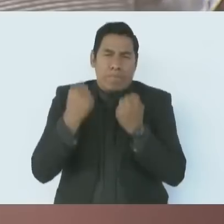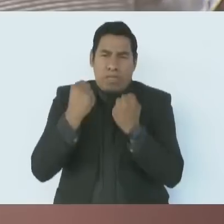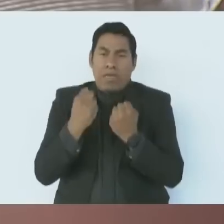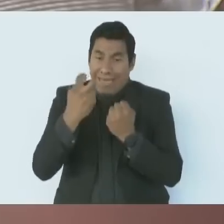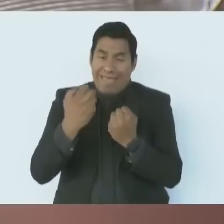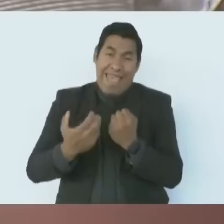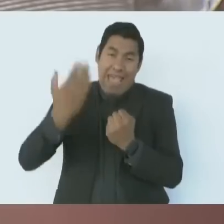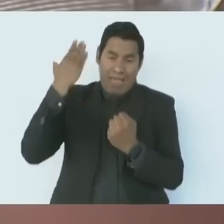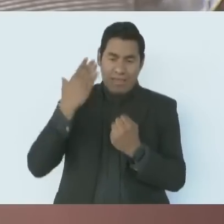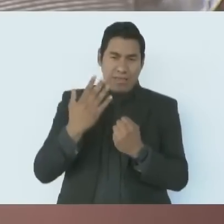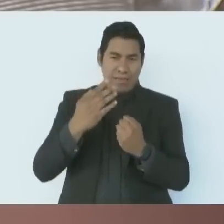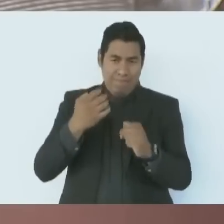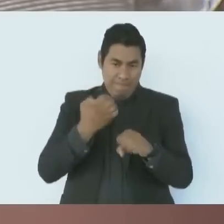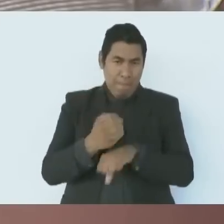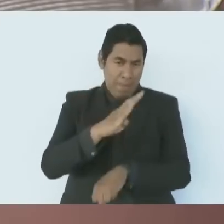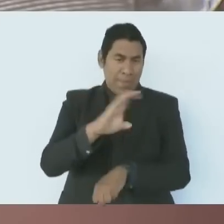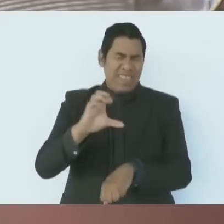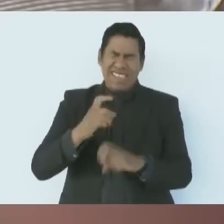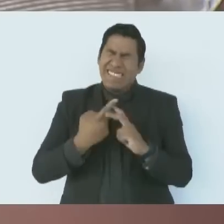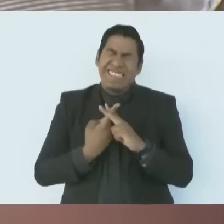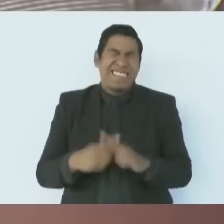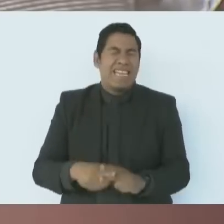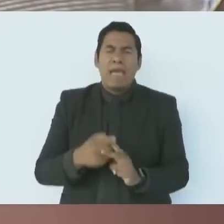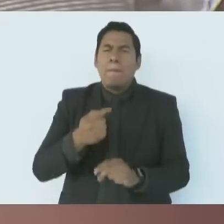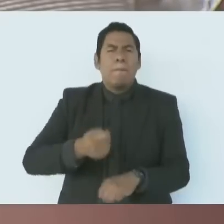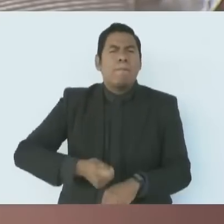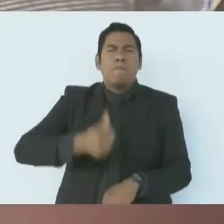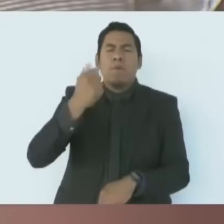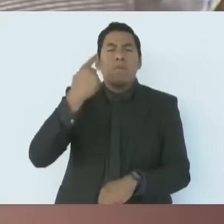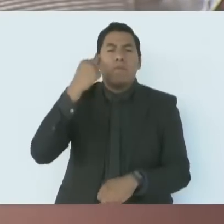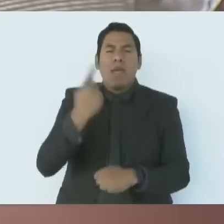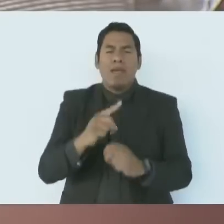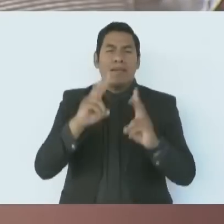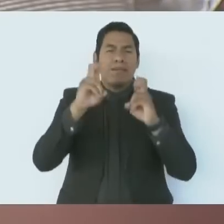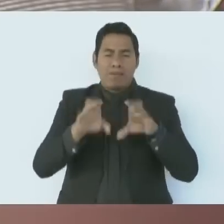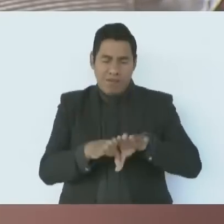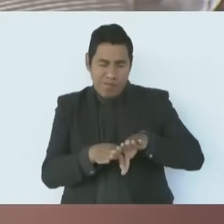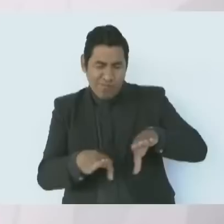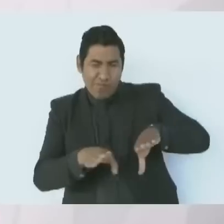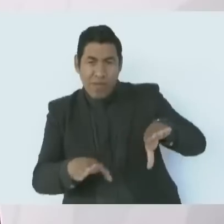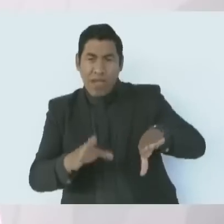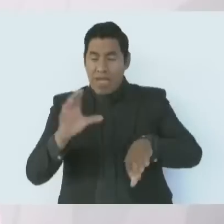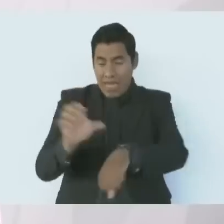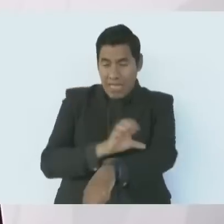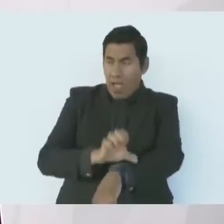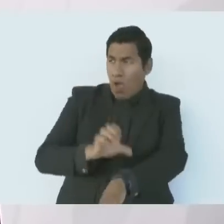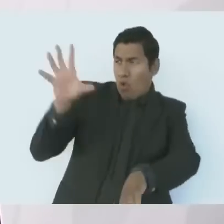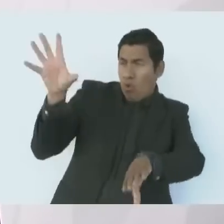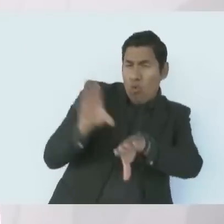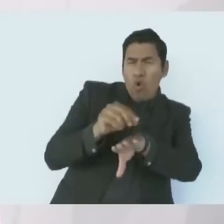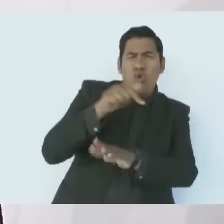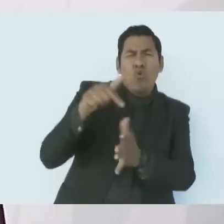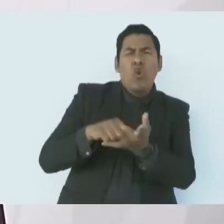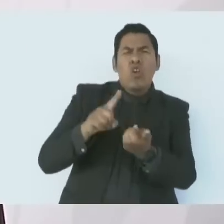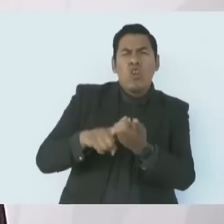la primera eh una planta de tubogas la González en González Ortega y también en Mexicali Oriente